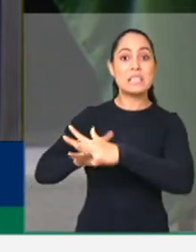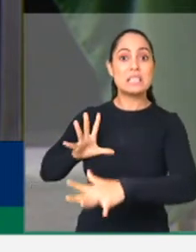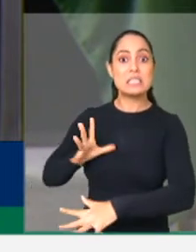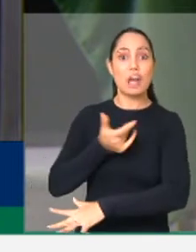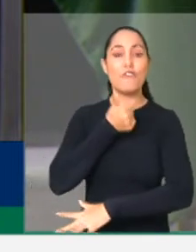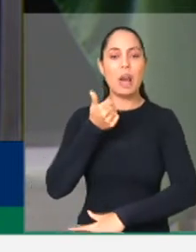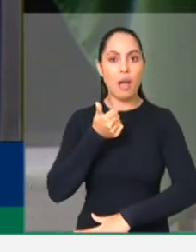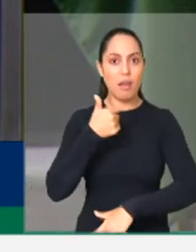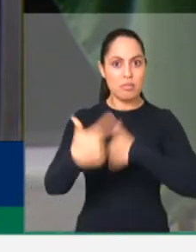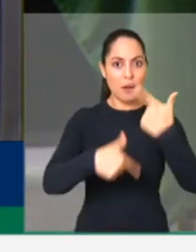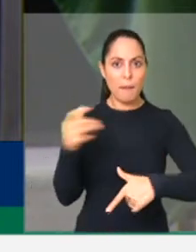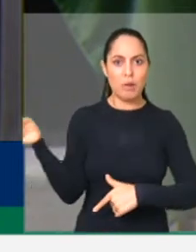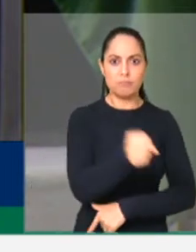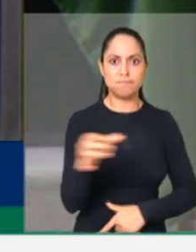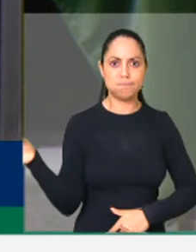É DISCUSSÃO. PARA DISCUTIR A